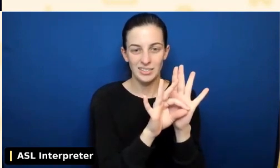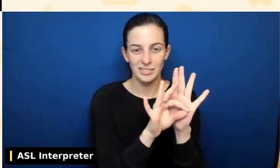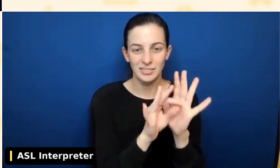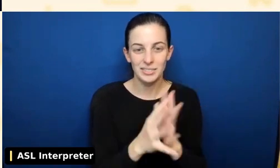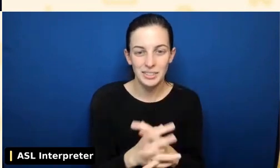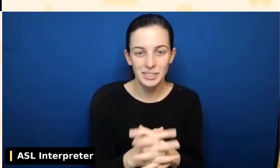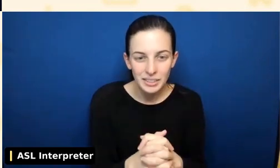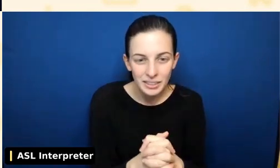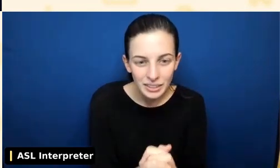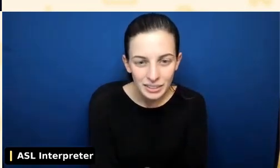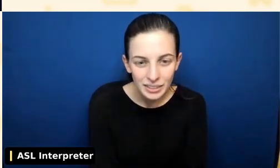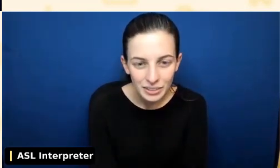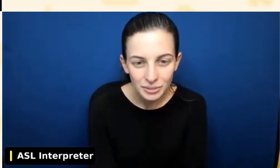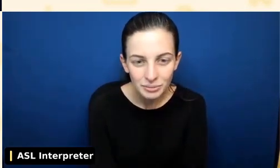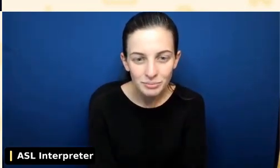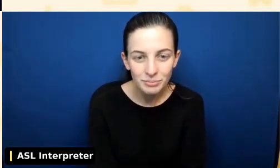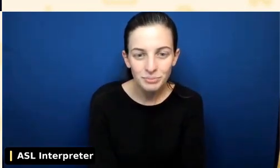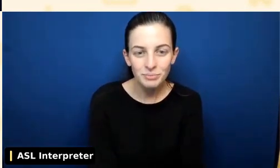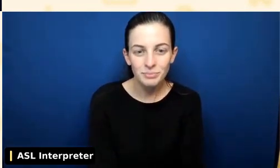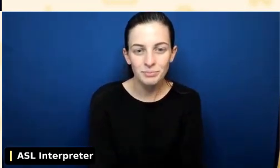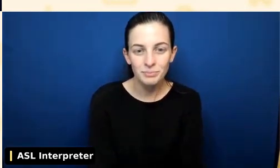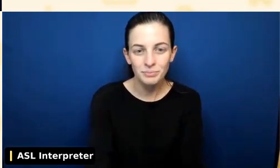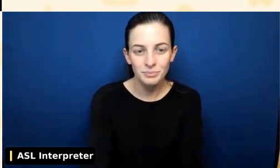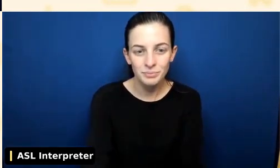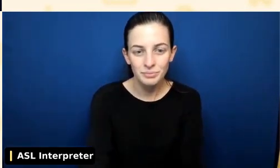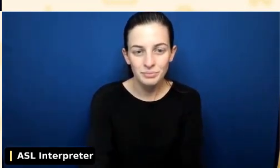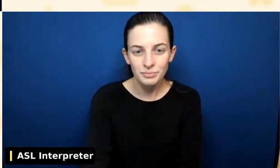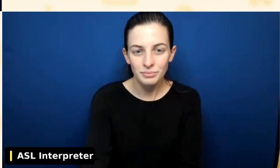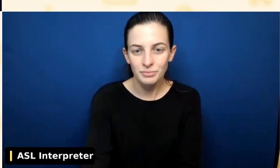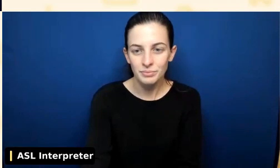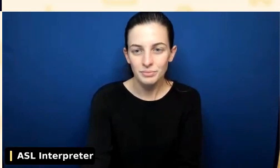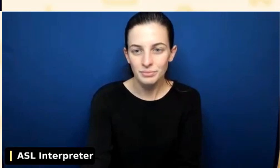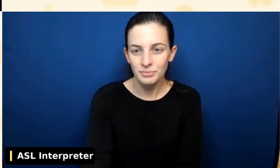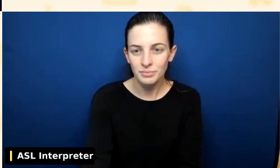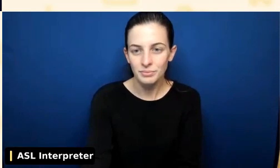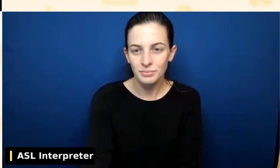Entonces sentí que era un buen compromiso entre el lector de pantalla y la usabilidad visual.